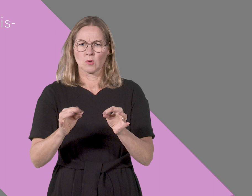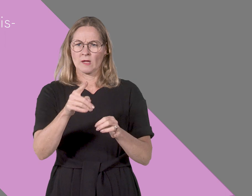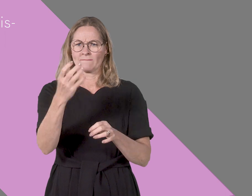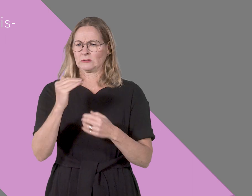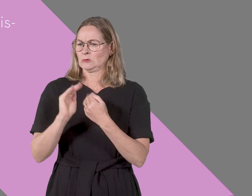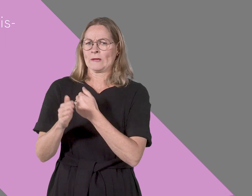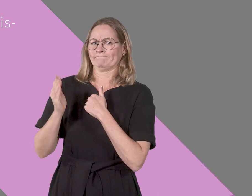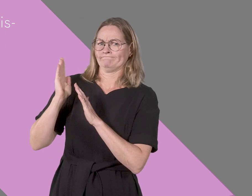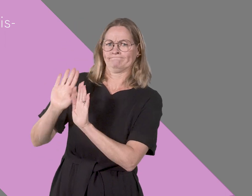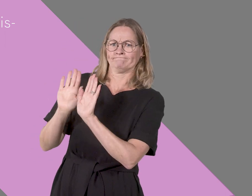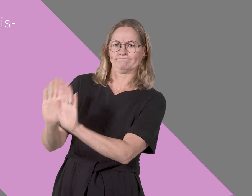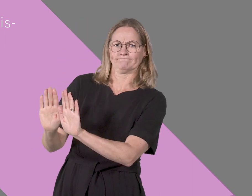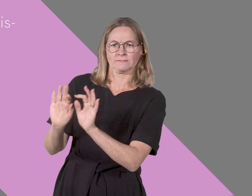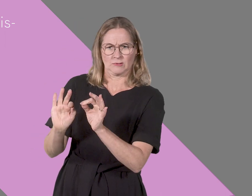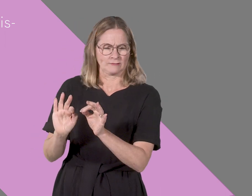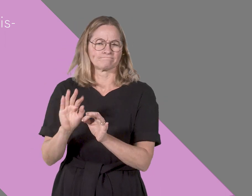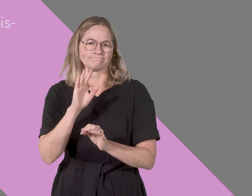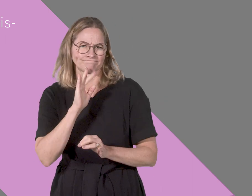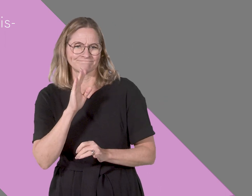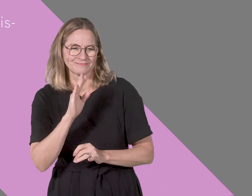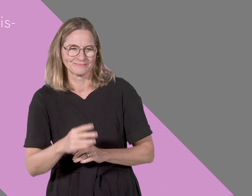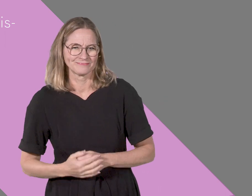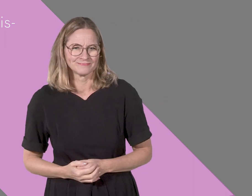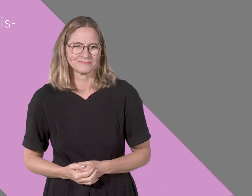miten voit suojata itsesi niiltä.